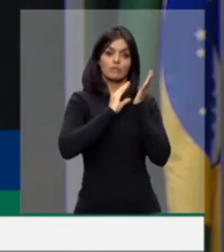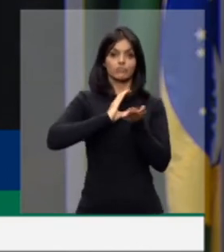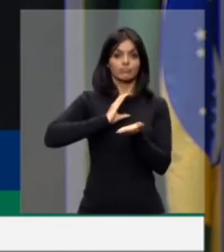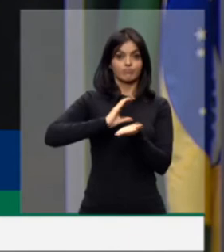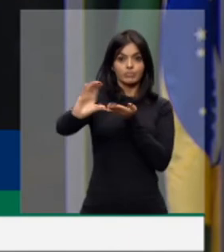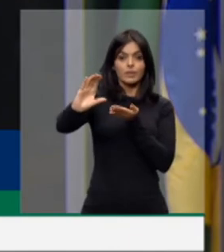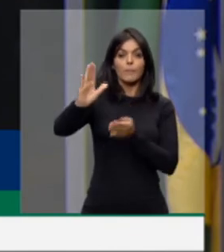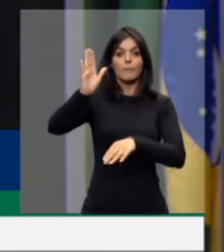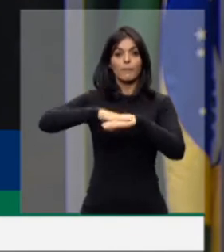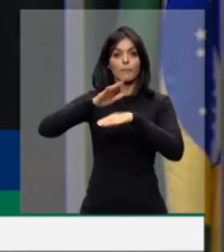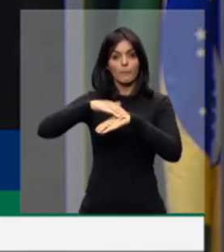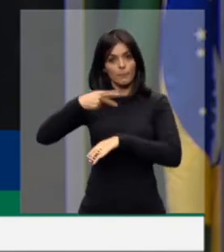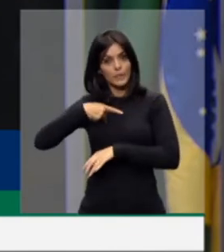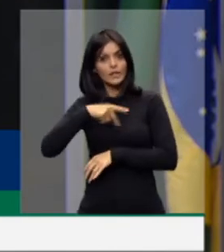ENERGIA DO IS E DE CAUCAIA NO INTERIOR DE CEARÁ. E PASMEM